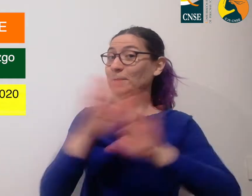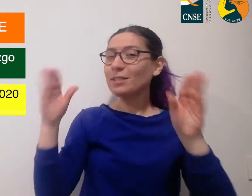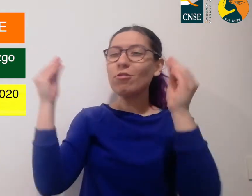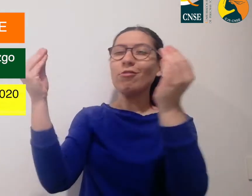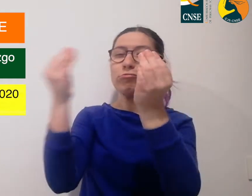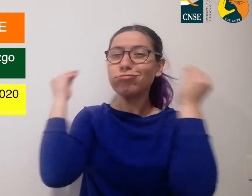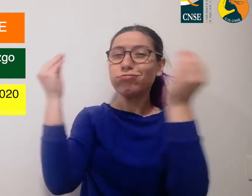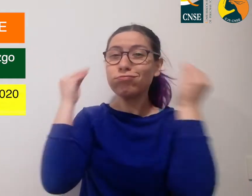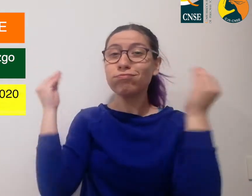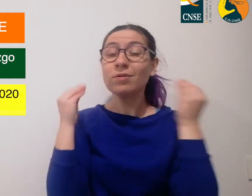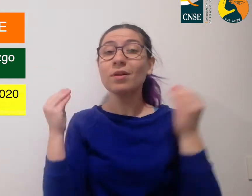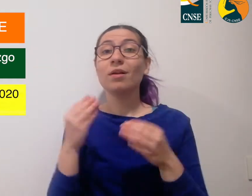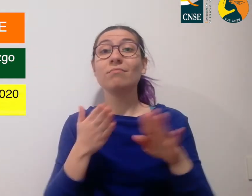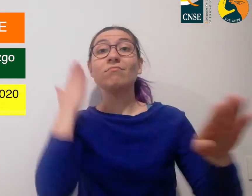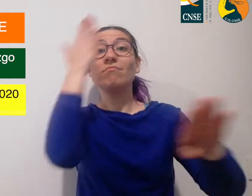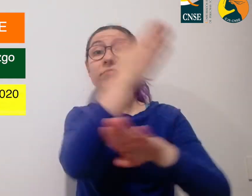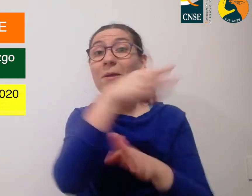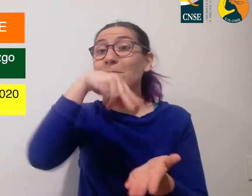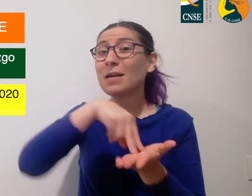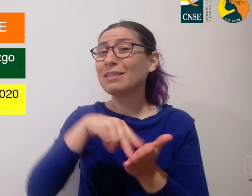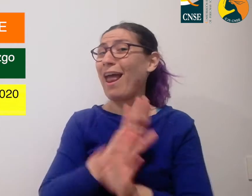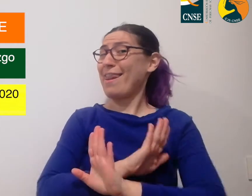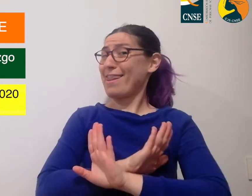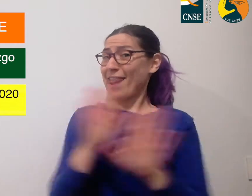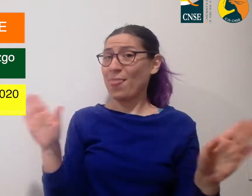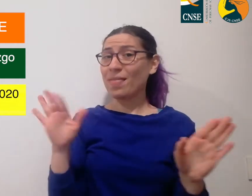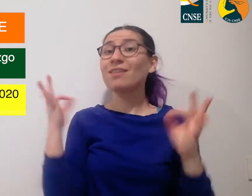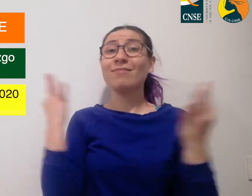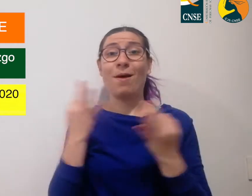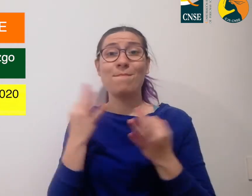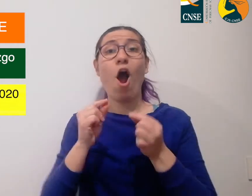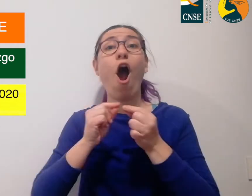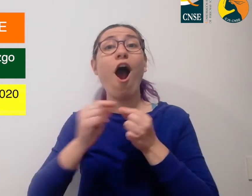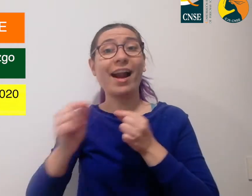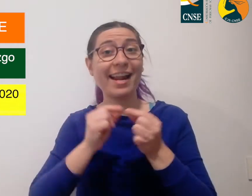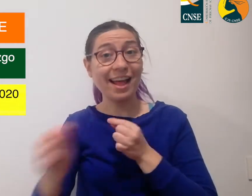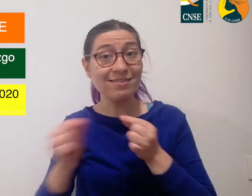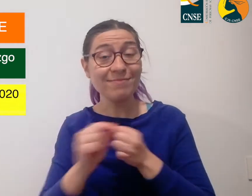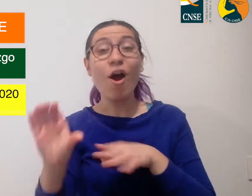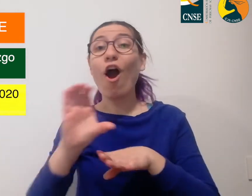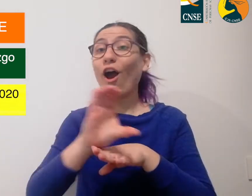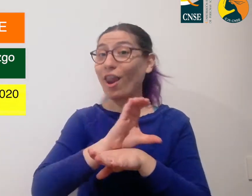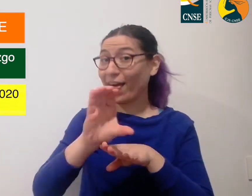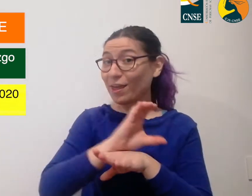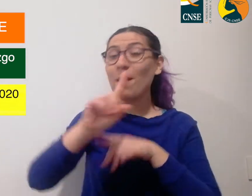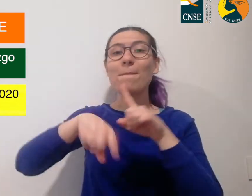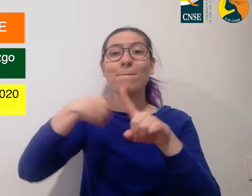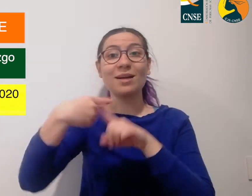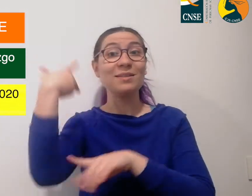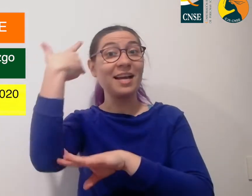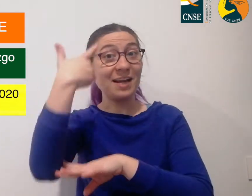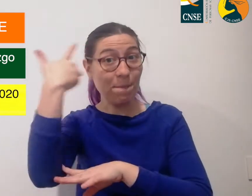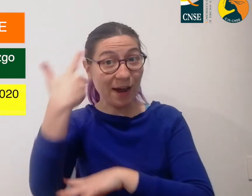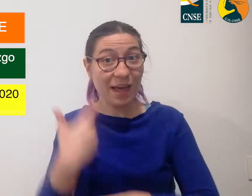y la formación será completamente online, sólo se necesitará un ordenador y una webcam.